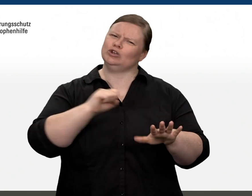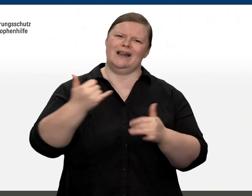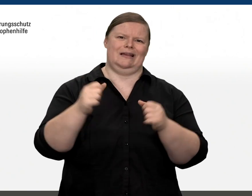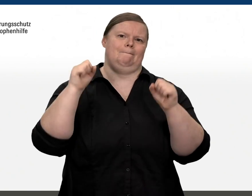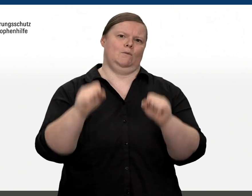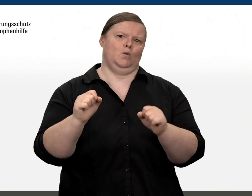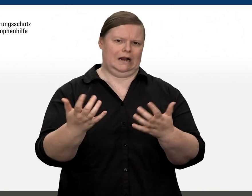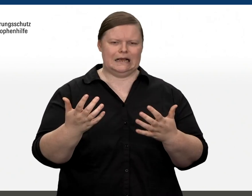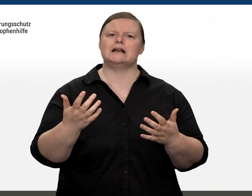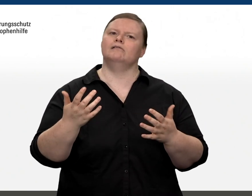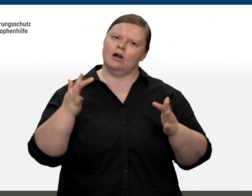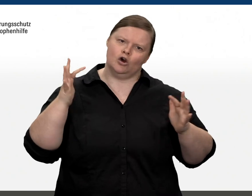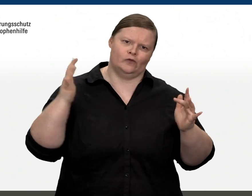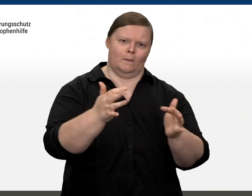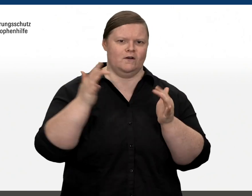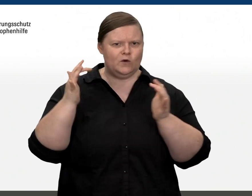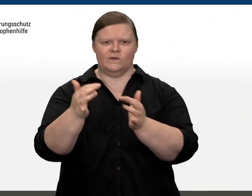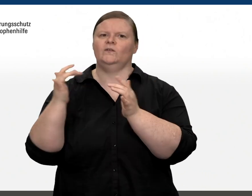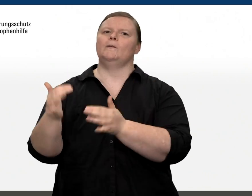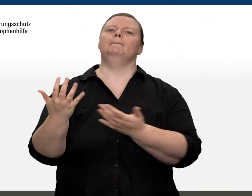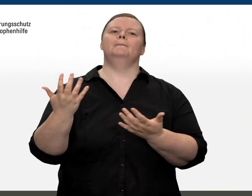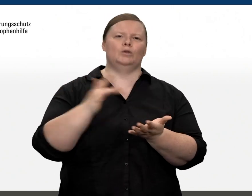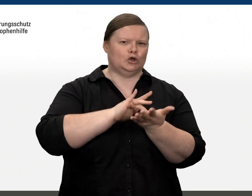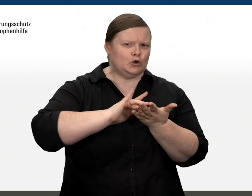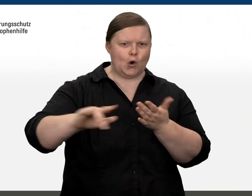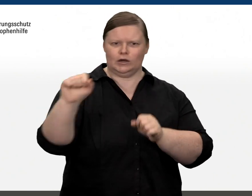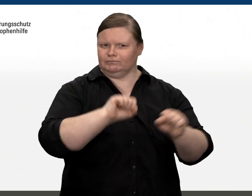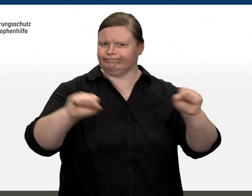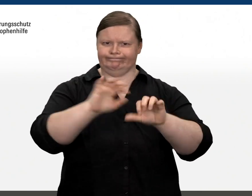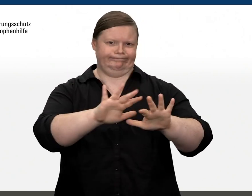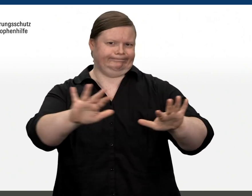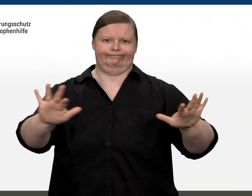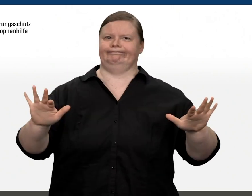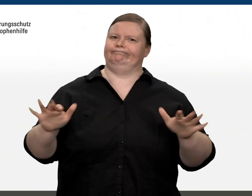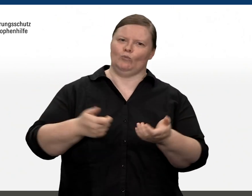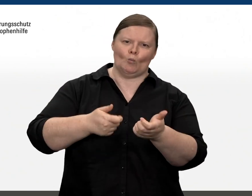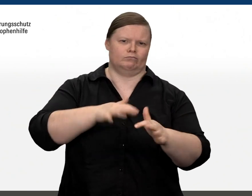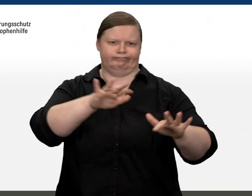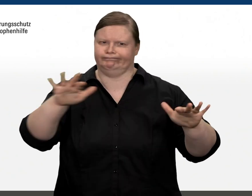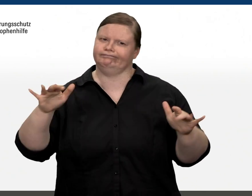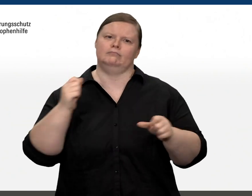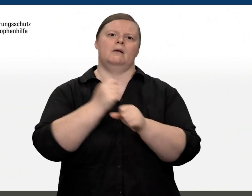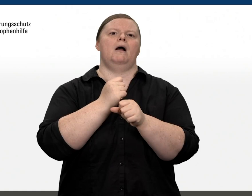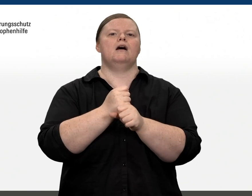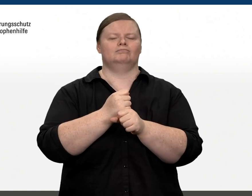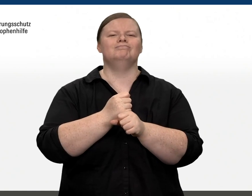so schnell es geht aufgeräumt und getrocknet werden,